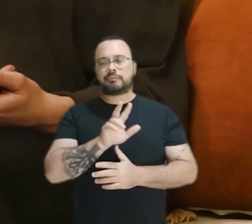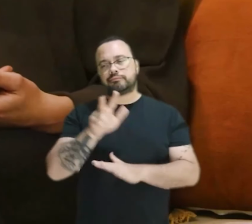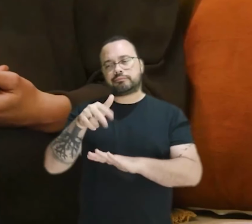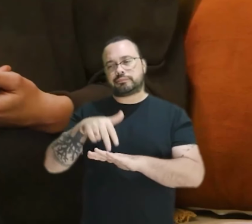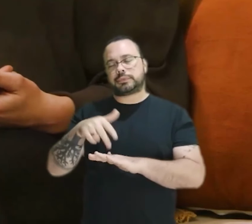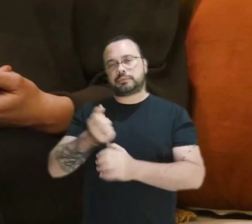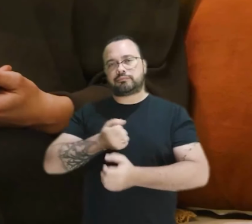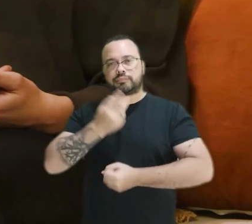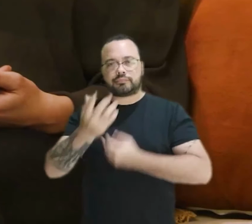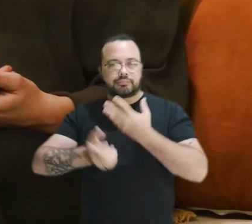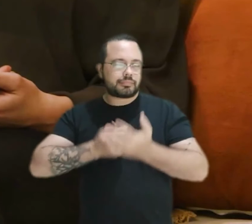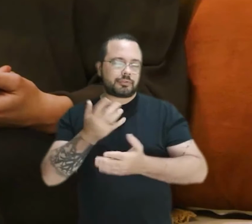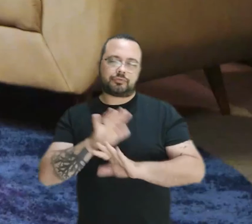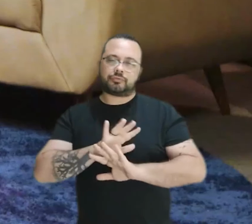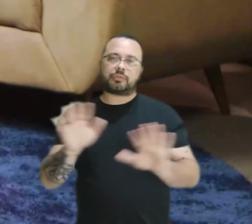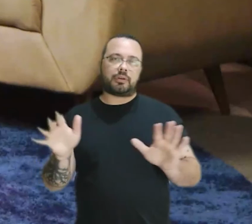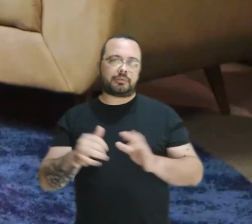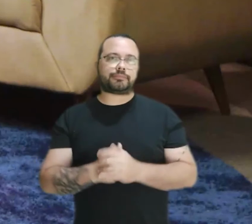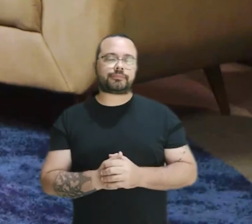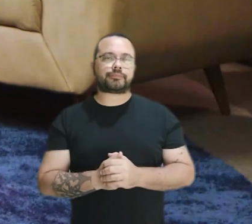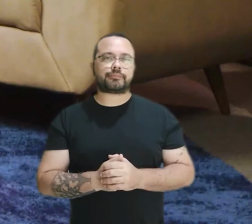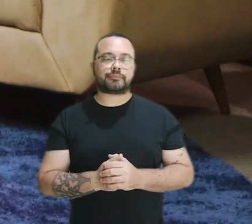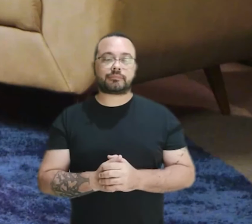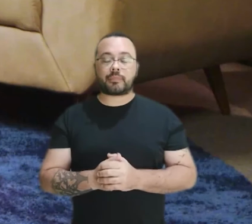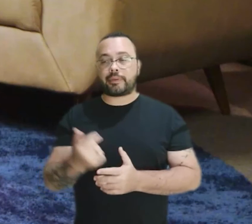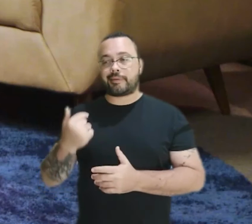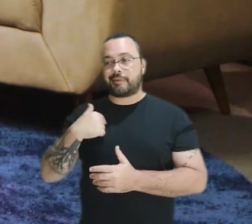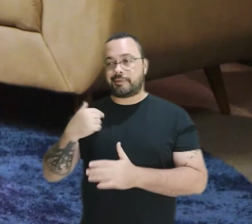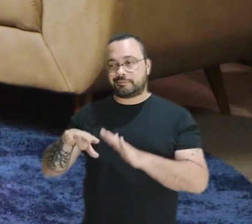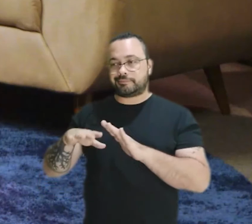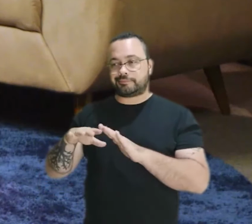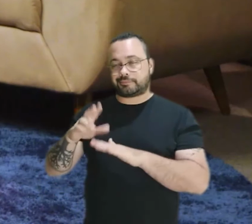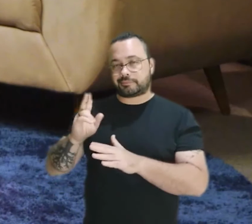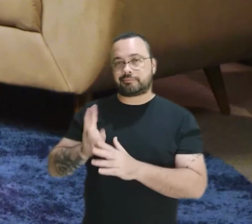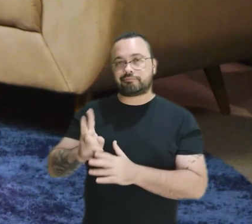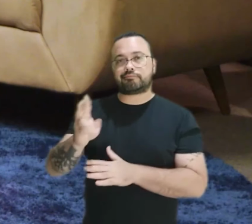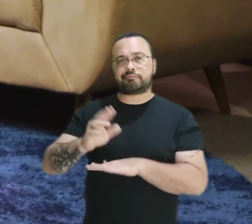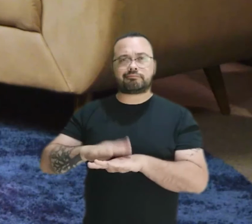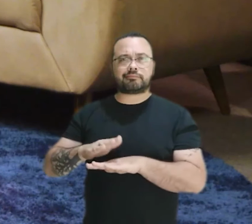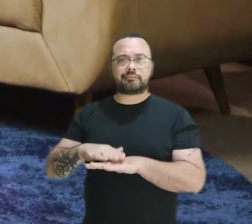compartilhar. - Exato, mas o que tem acontecido bastante são eventos